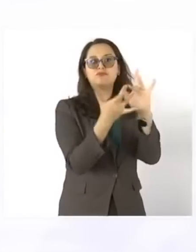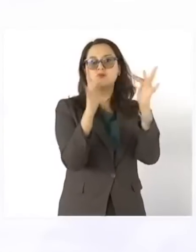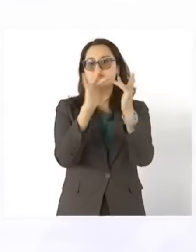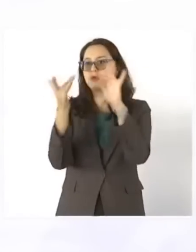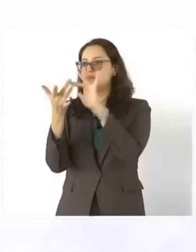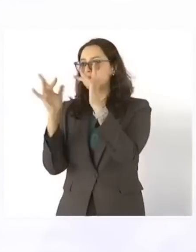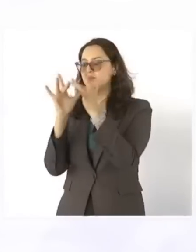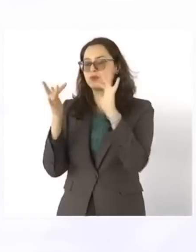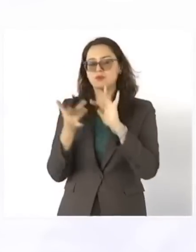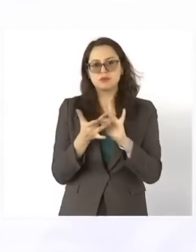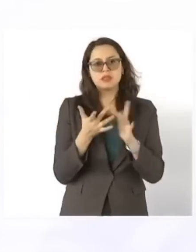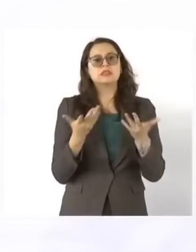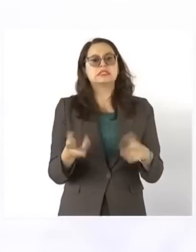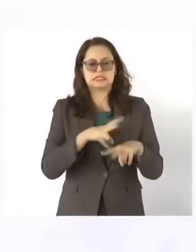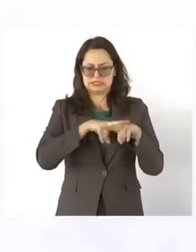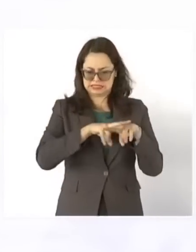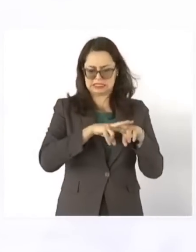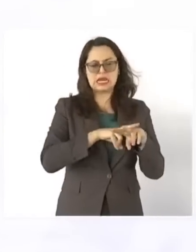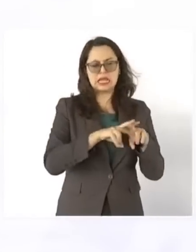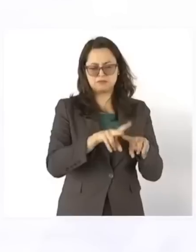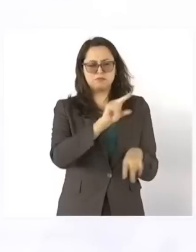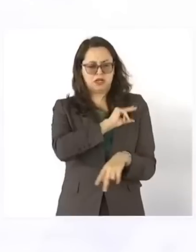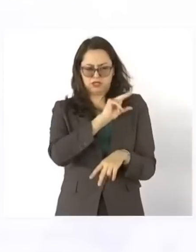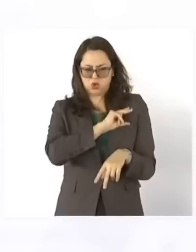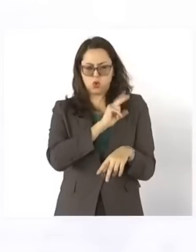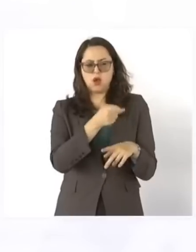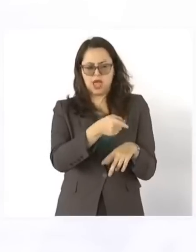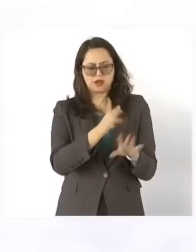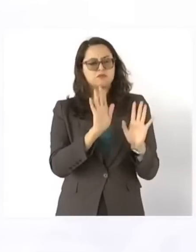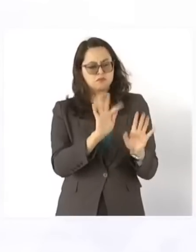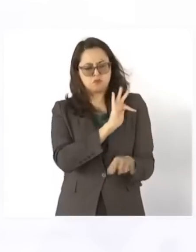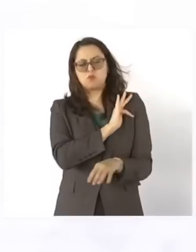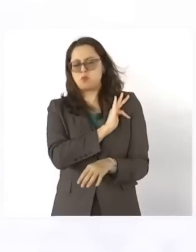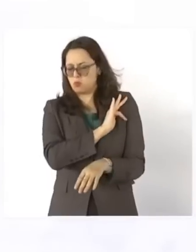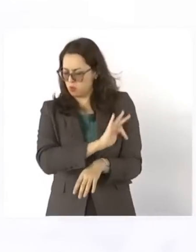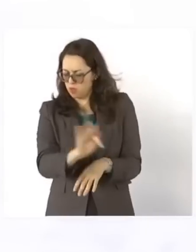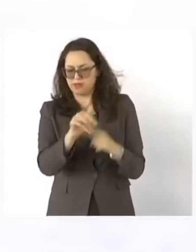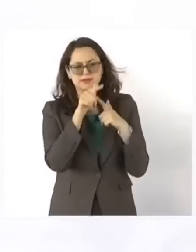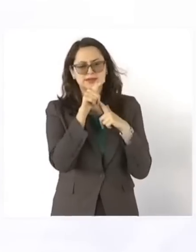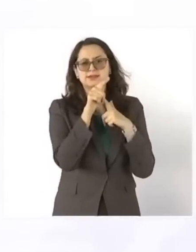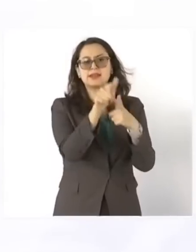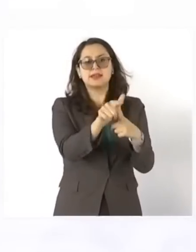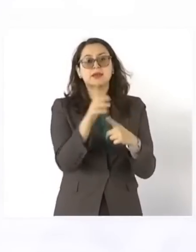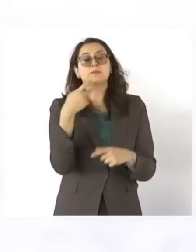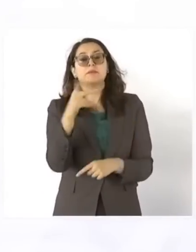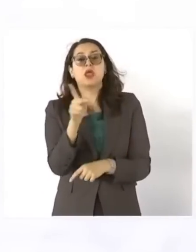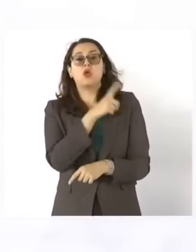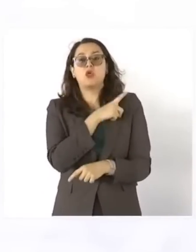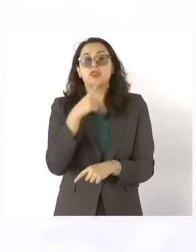concesión de trenes pero que esos trenes se puedan mover entre una línea y otra línea que nos permita